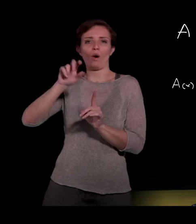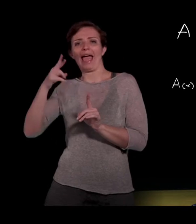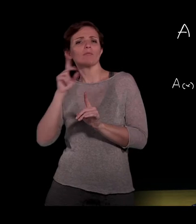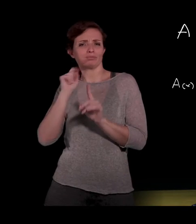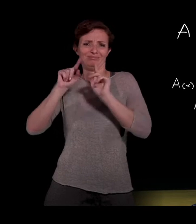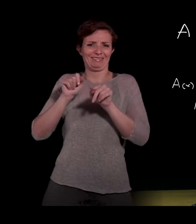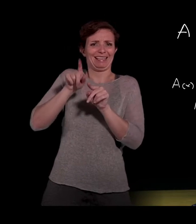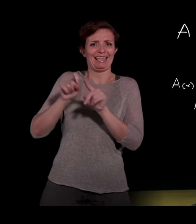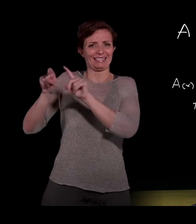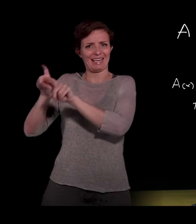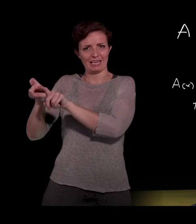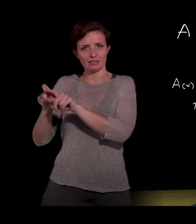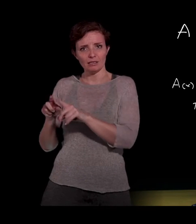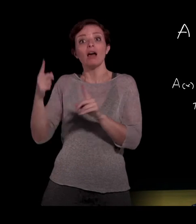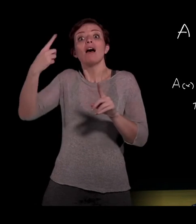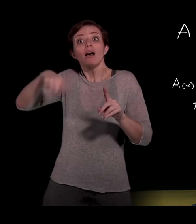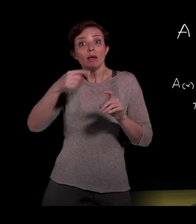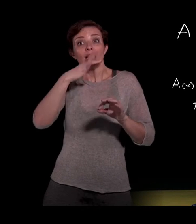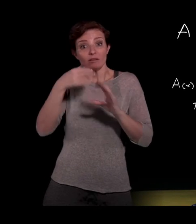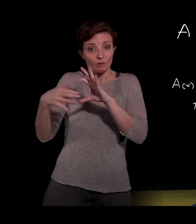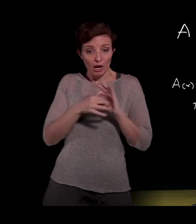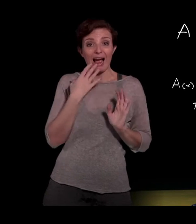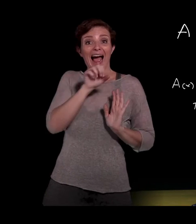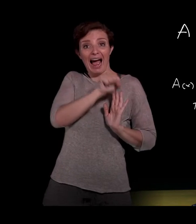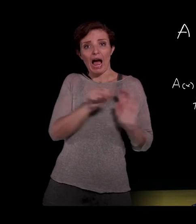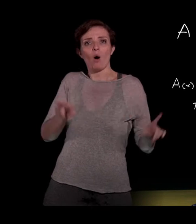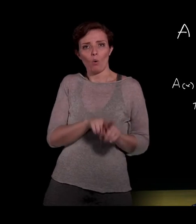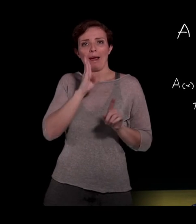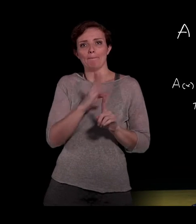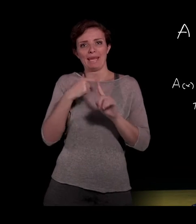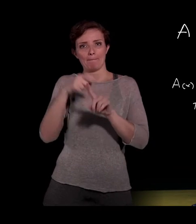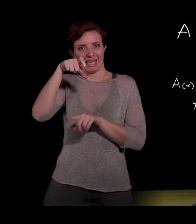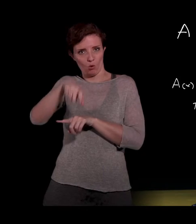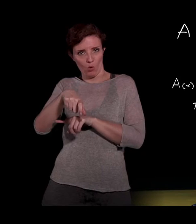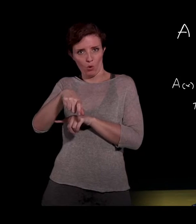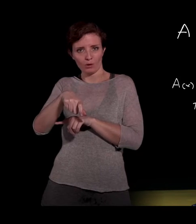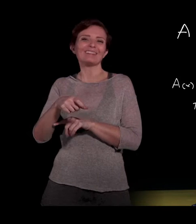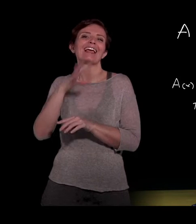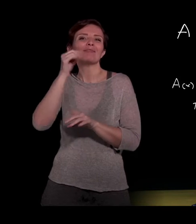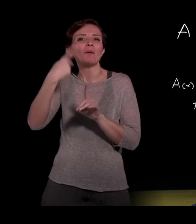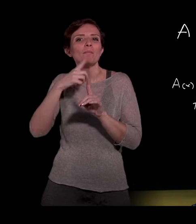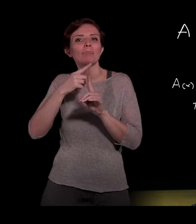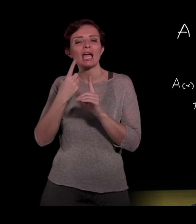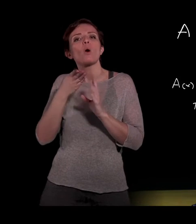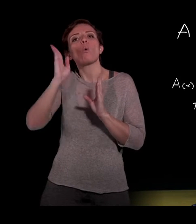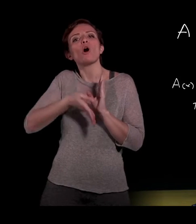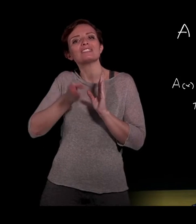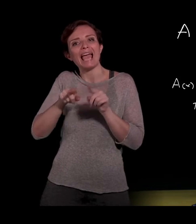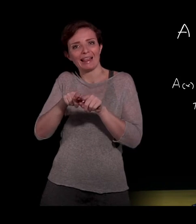tali che A=B∙Q che evidentemente esprime il quoziente tra A e B,